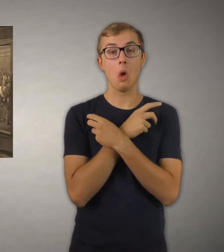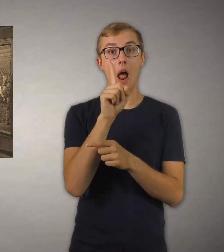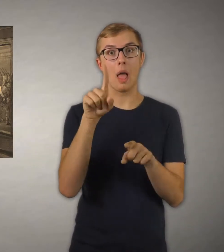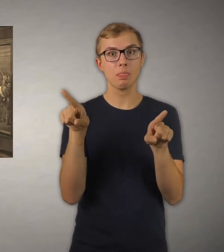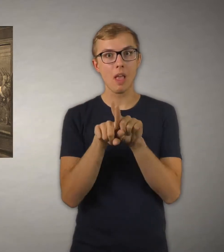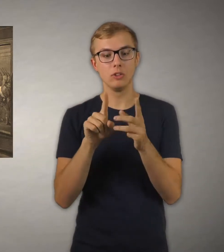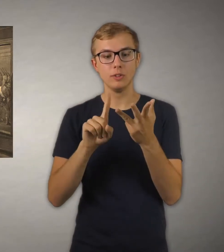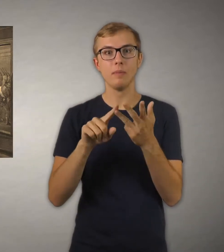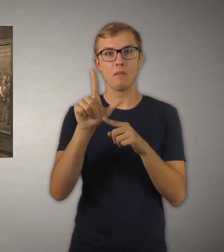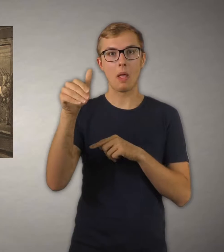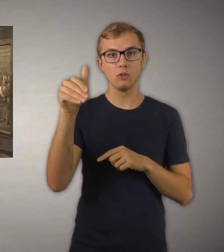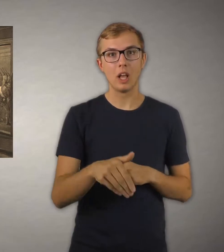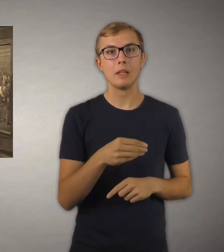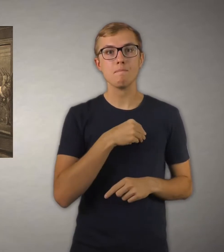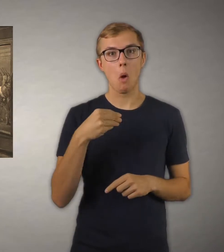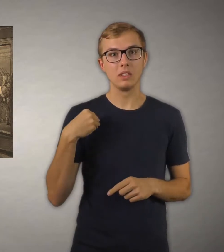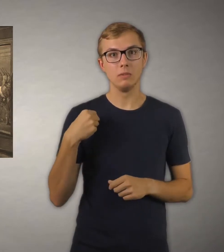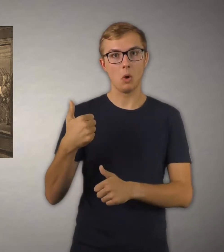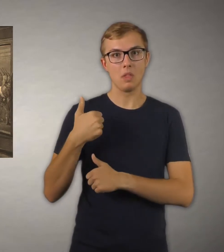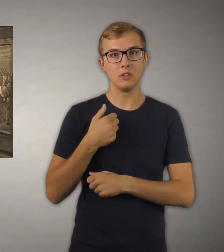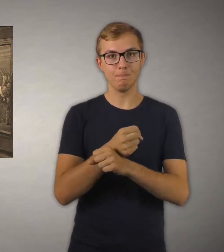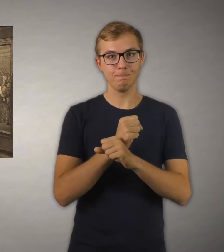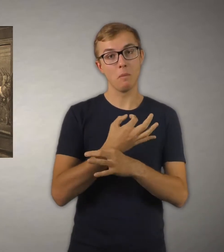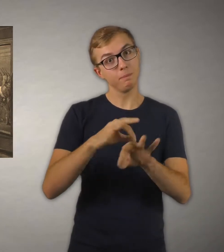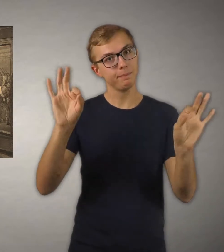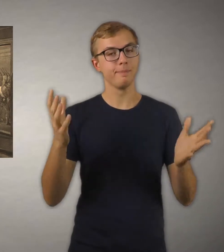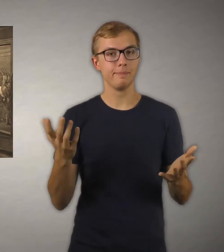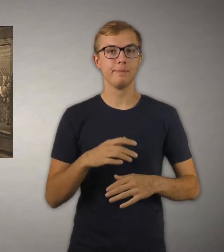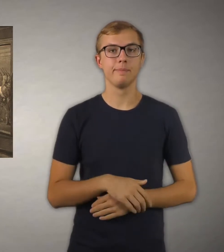Dodatkowo uwolnił 12 tysięcy polskich żołnierzy.